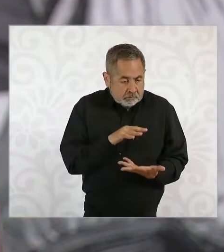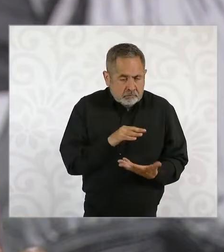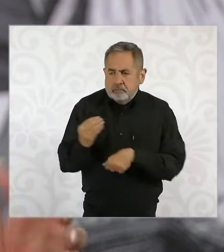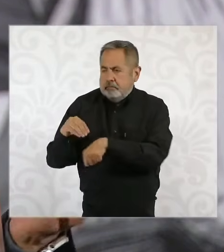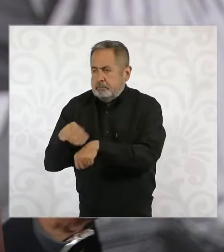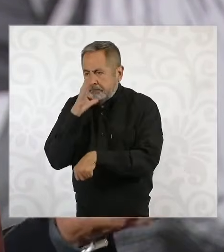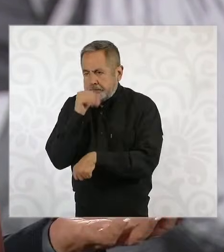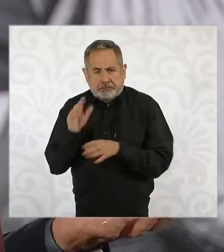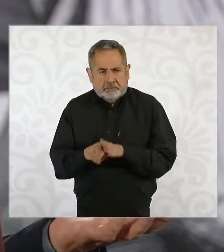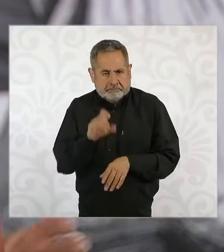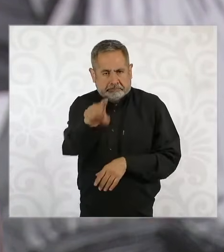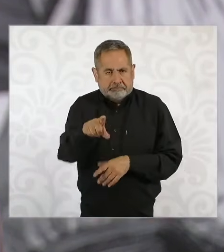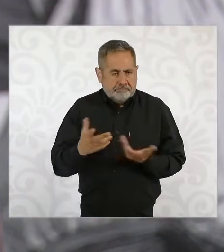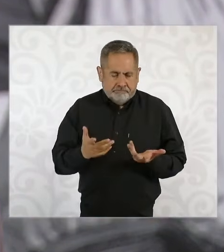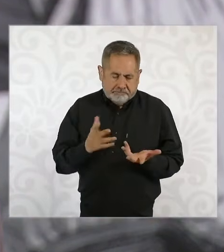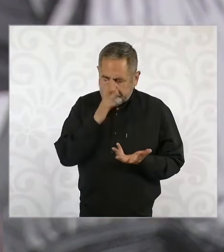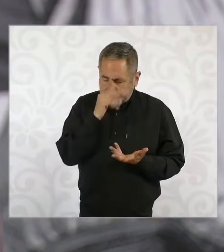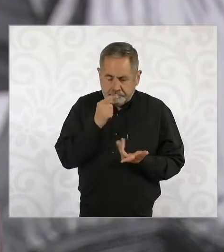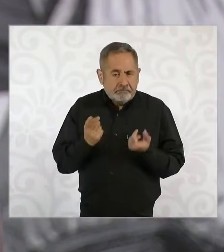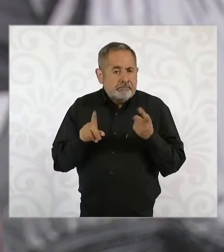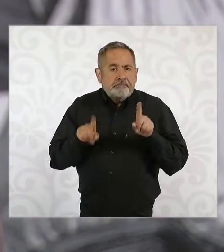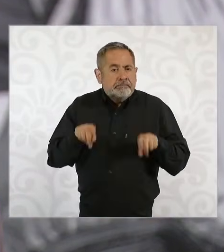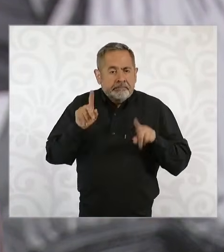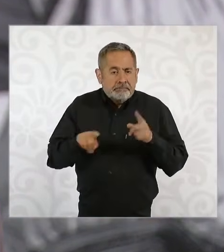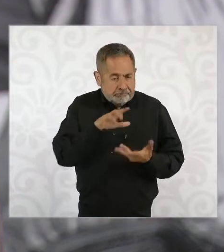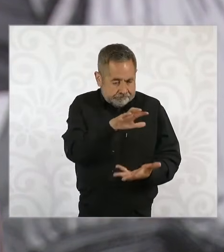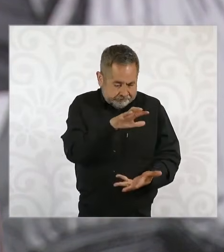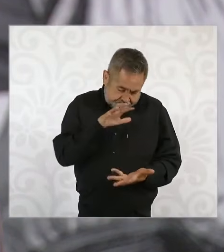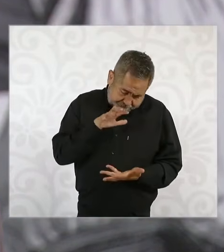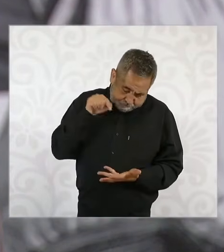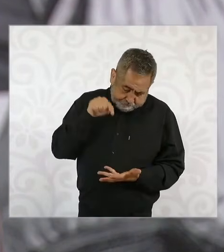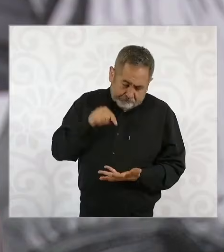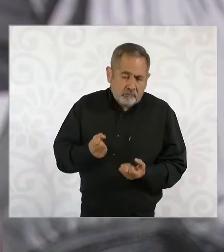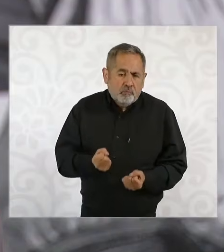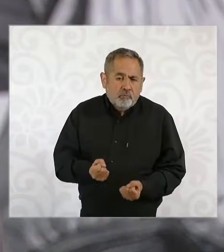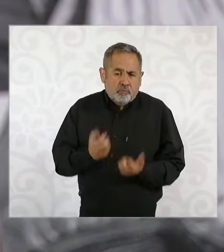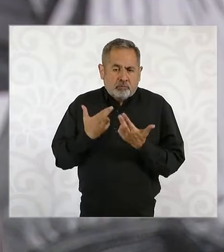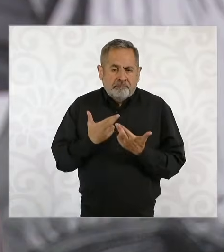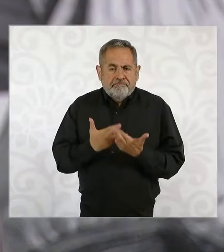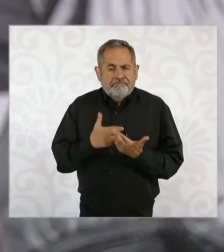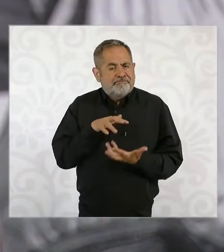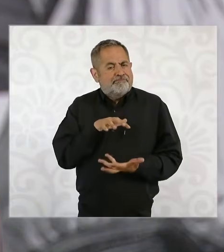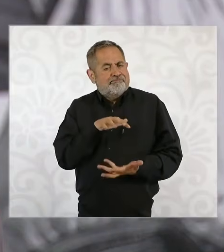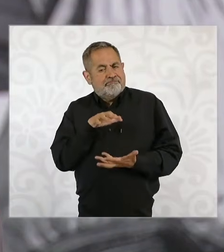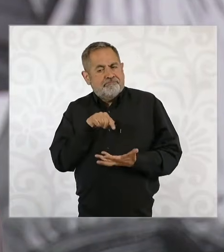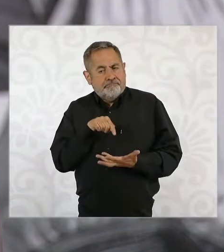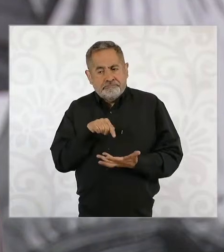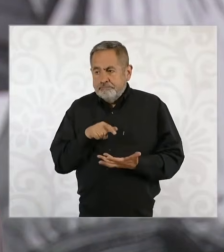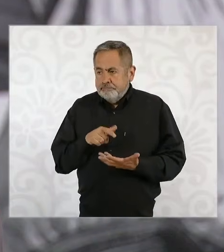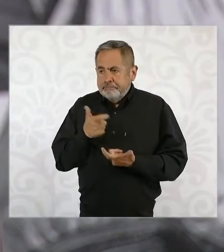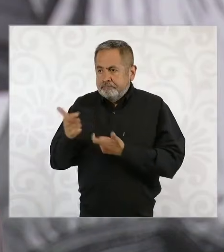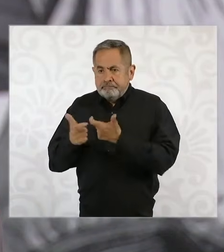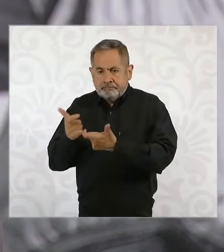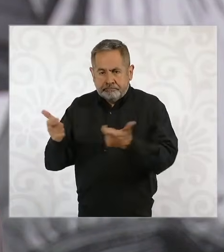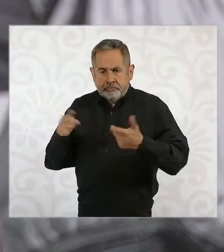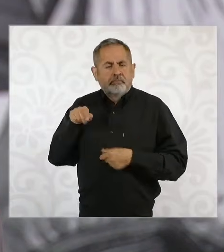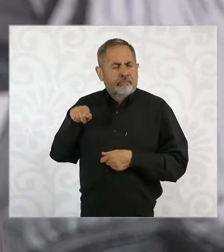pues todo es de acuerdo al presupuesto. Entonces, eh todo esto se analiza por parte de la Secretaria